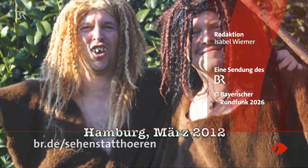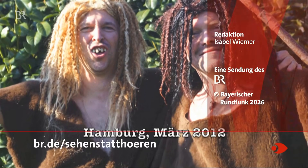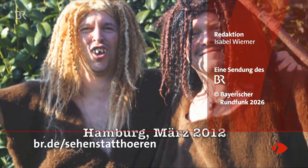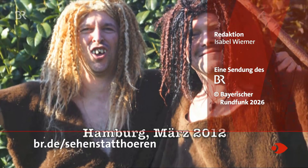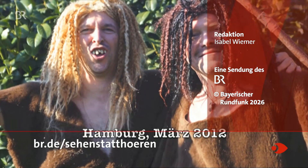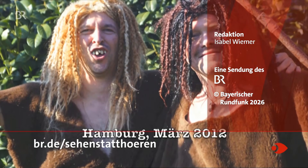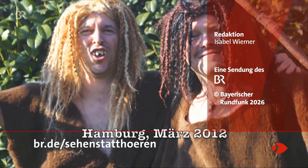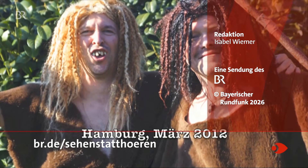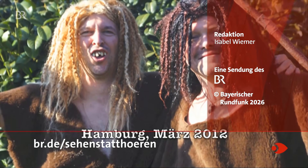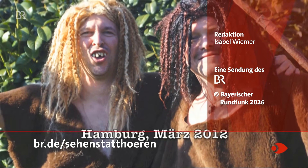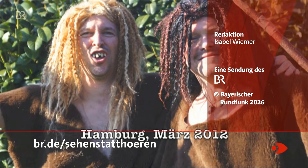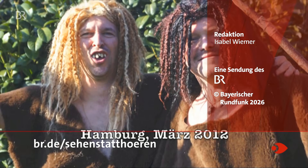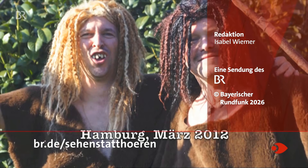Untertitelung: BR 2026